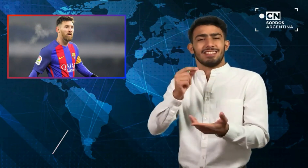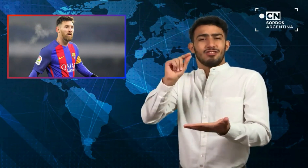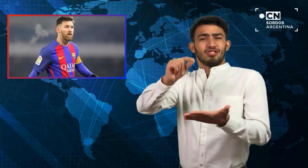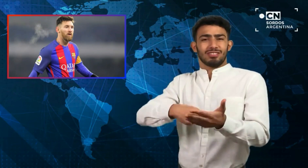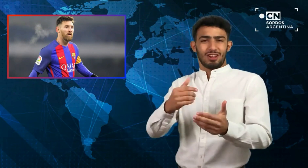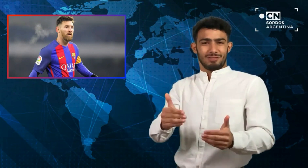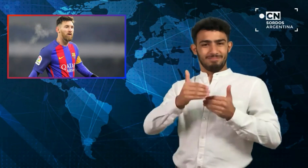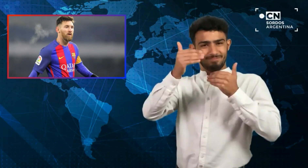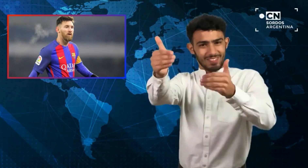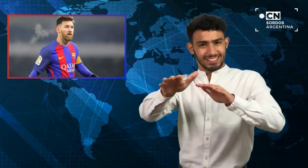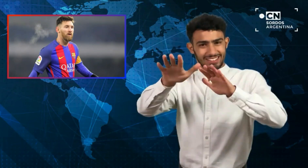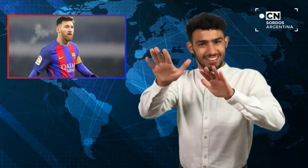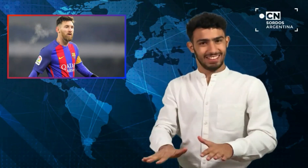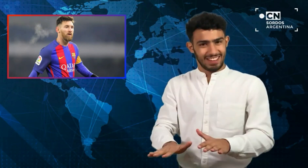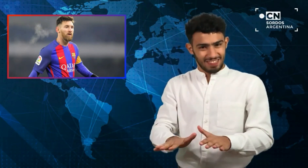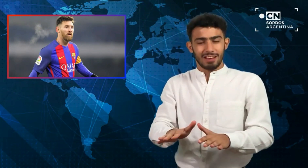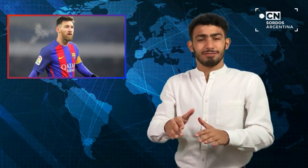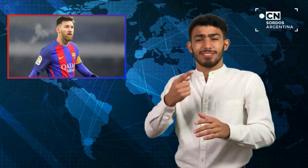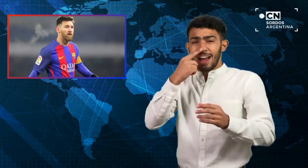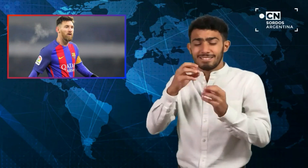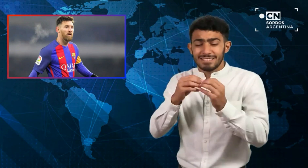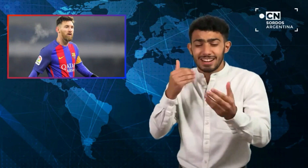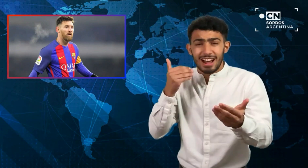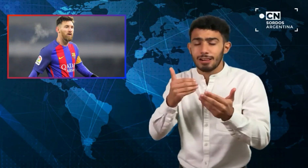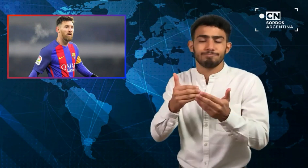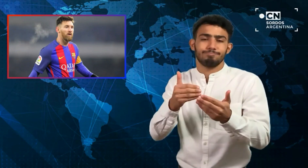y con la clara intención de ambas partes de firmar un nuevo contrato,